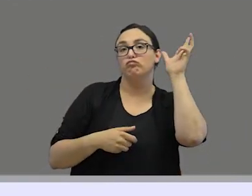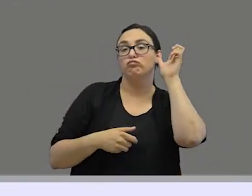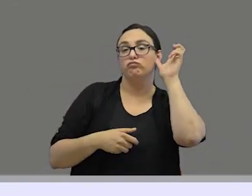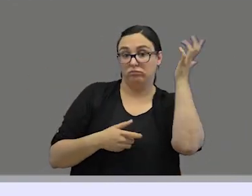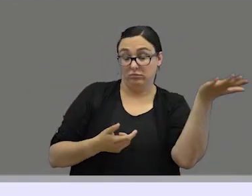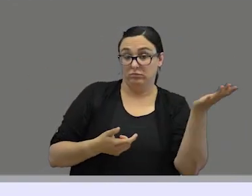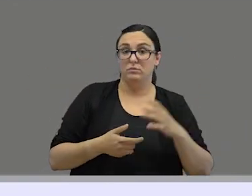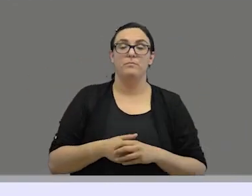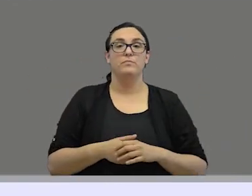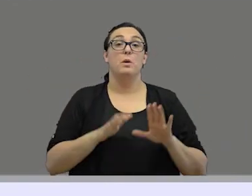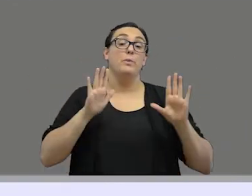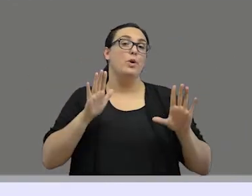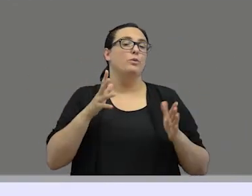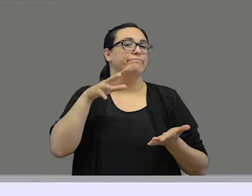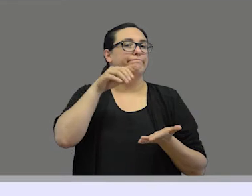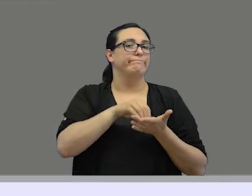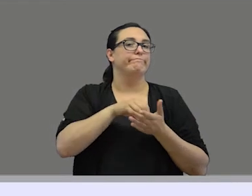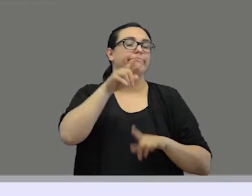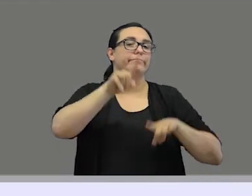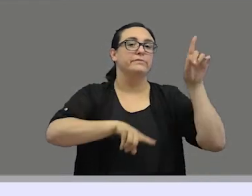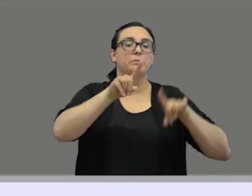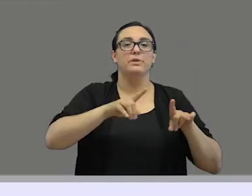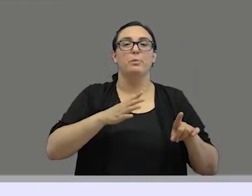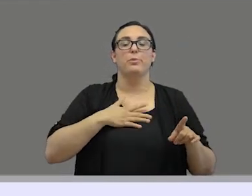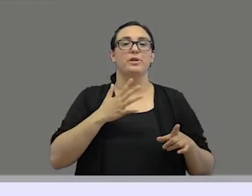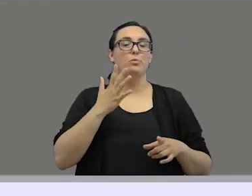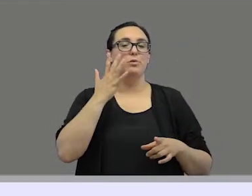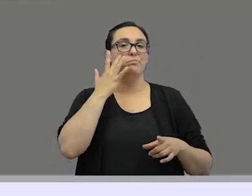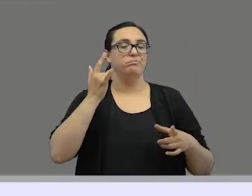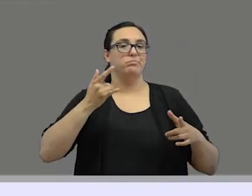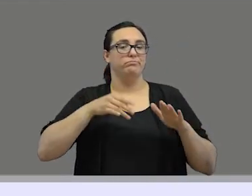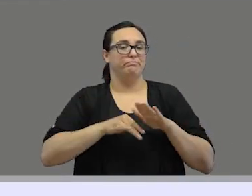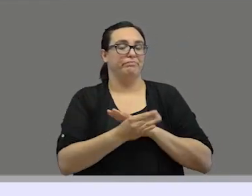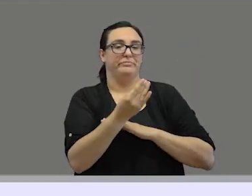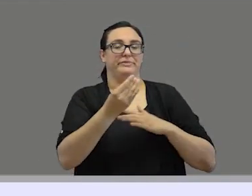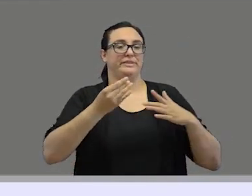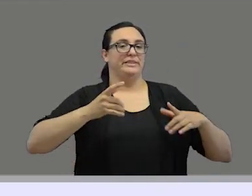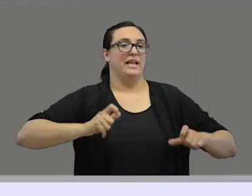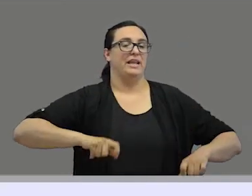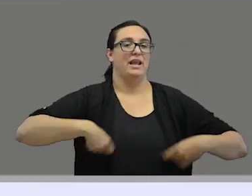aber manchmal beherrschen sie die natürliche, angeborene und ausdrucksstarke Gebärdensprache nicht gut genug,